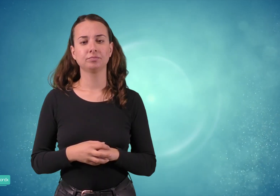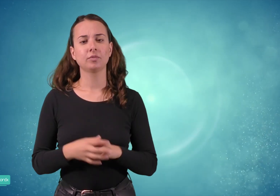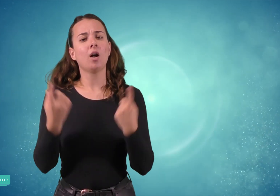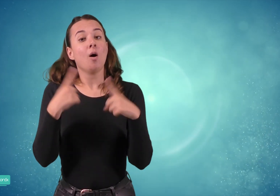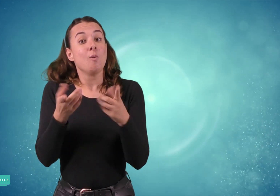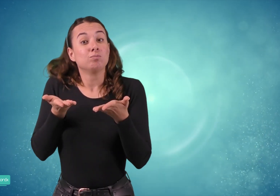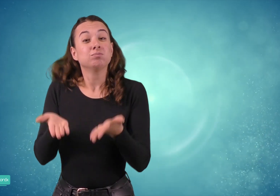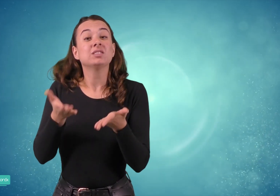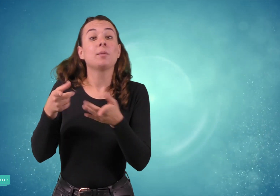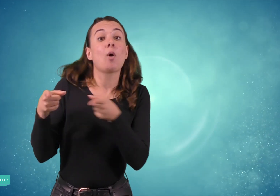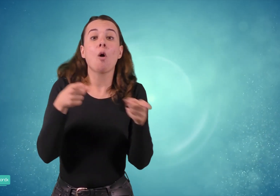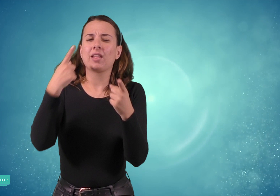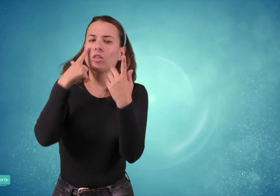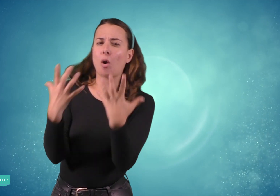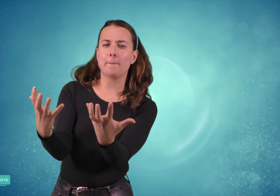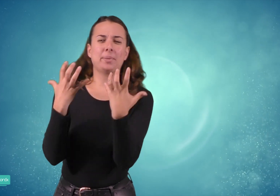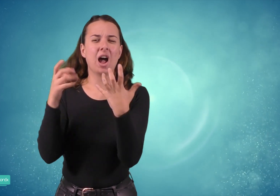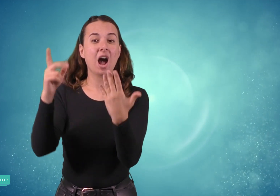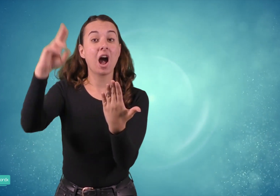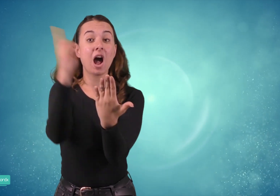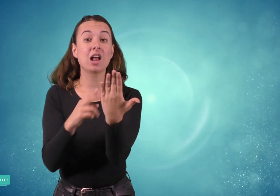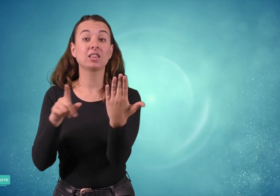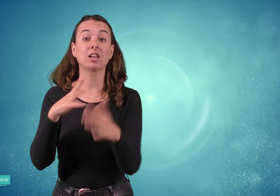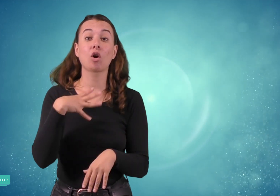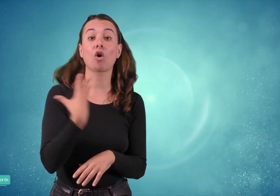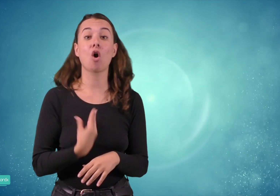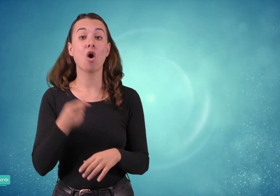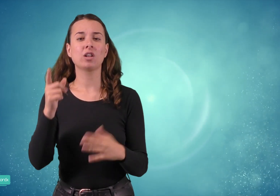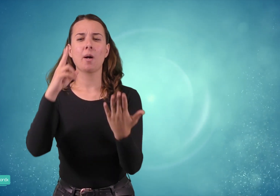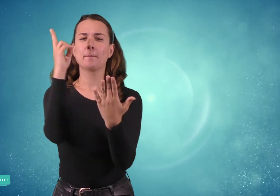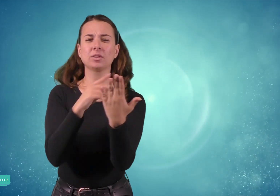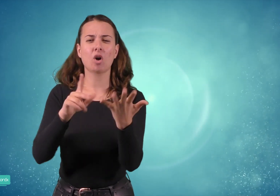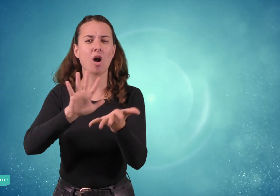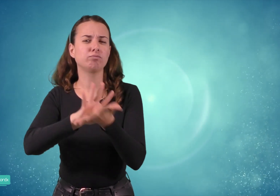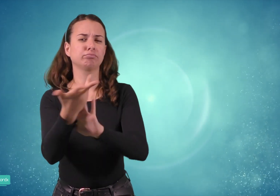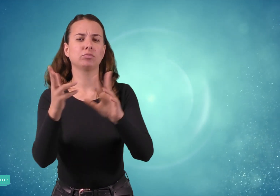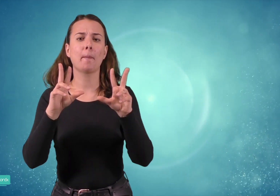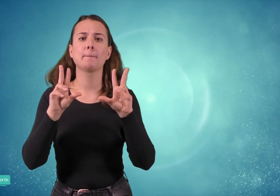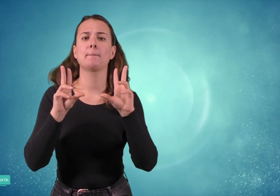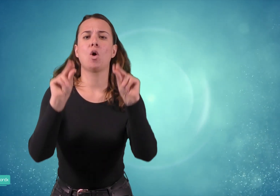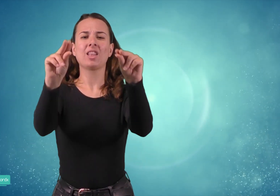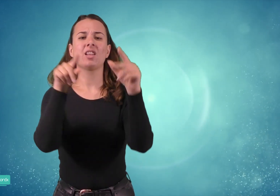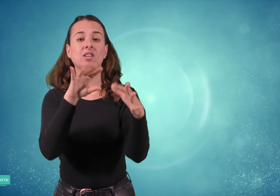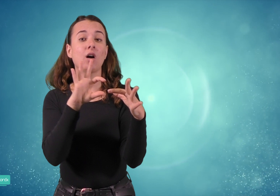E’ questo il momento di maggior rilievo per l’arte di Goya, la sua pittura diventa moderna,